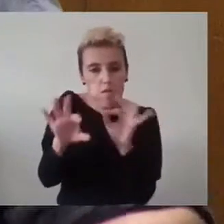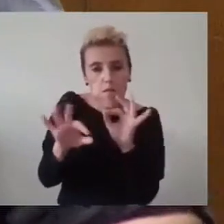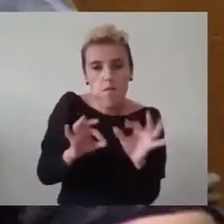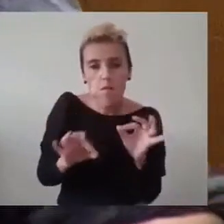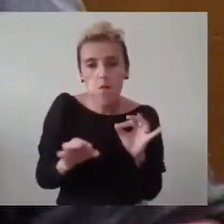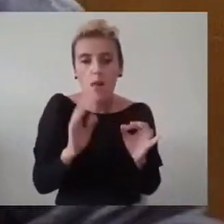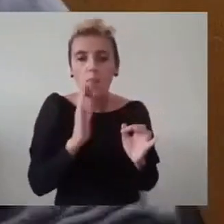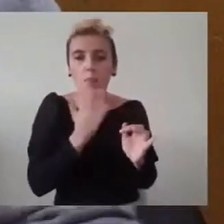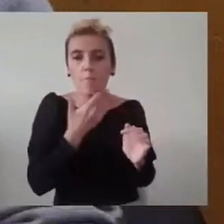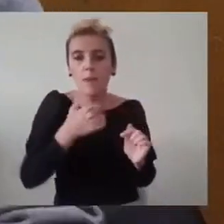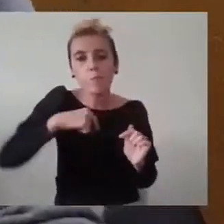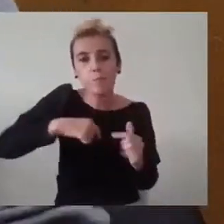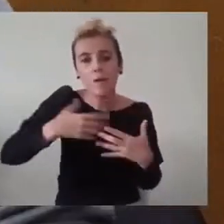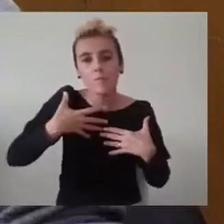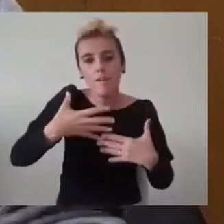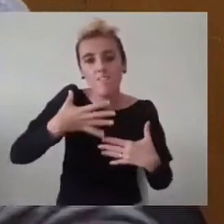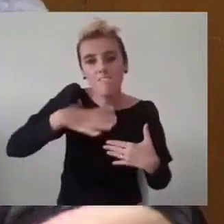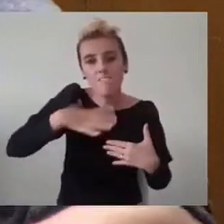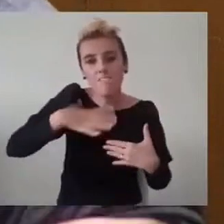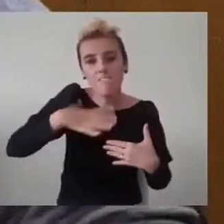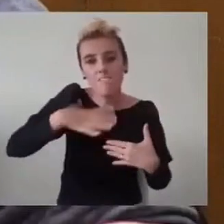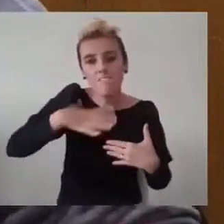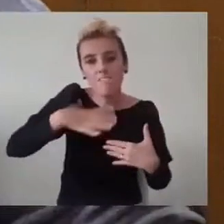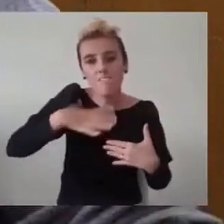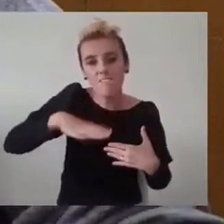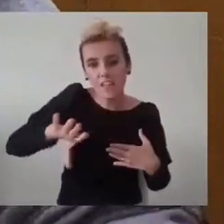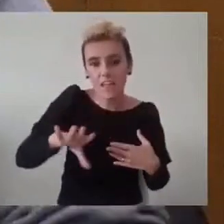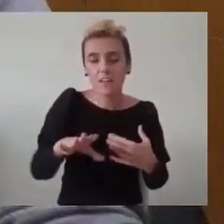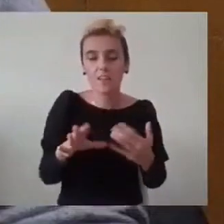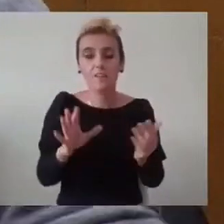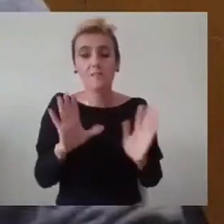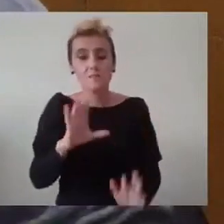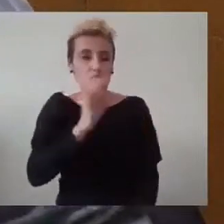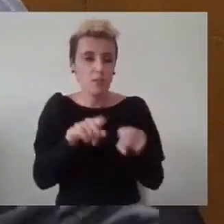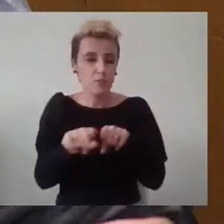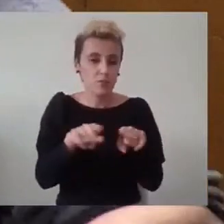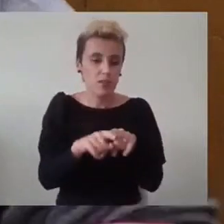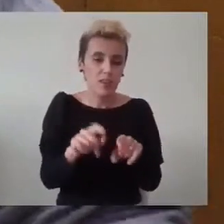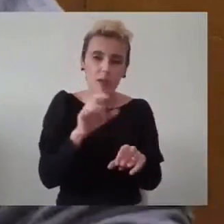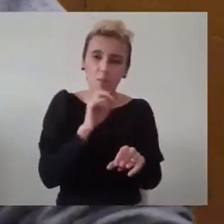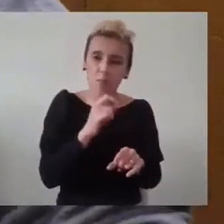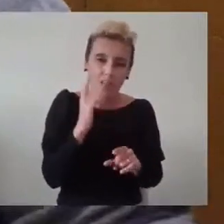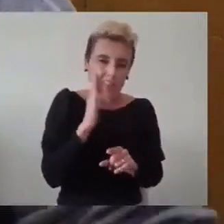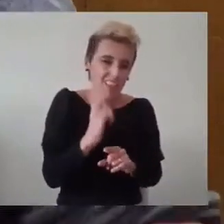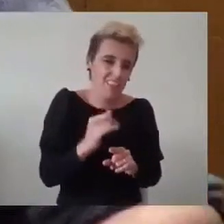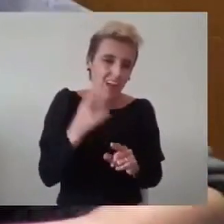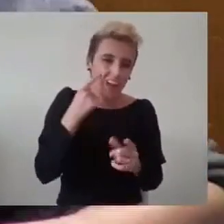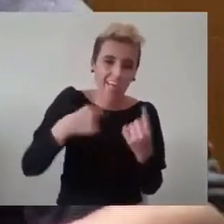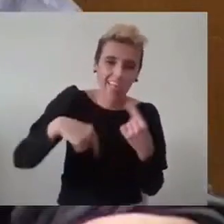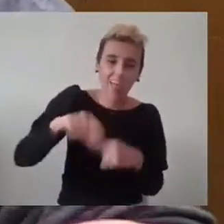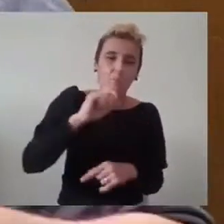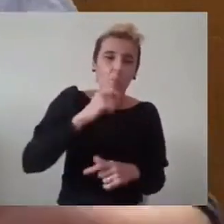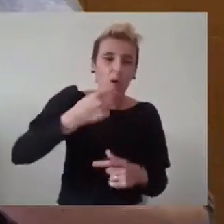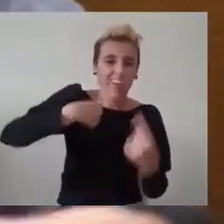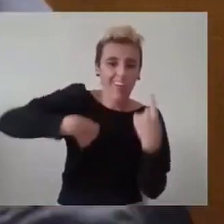fossem os factos, mas senhor Deputado pode dar as voltas que quiser, pode tentar torcer aquilo que quiser, pode-me